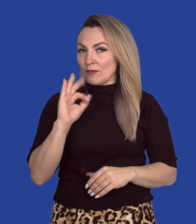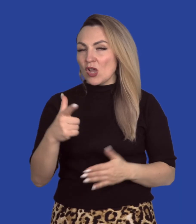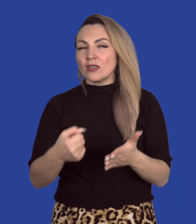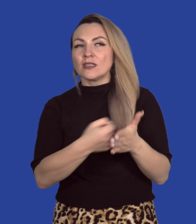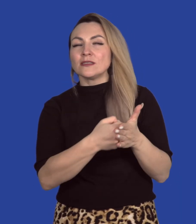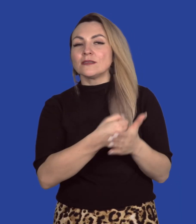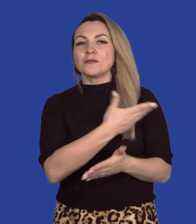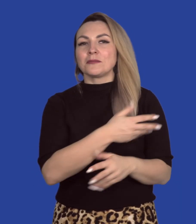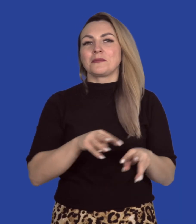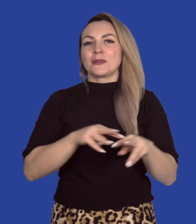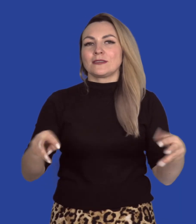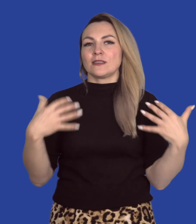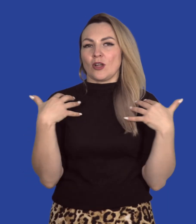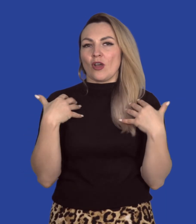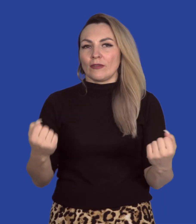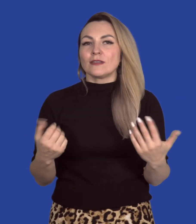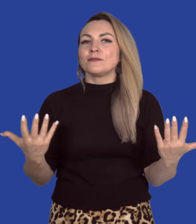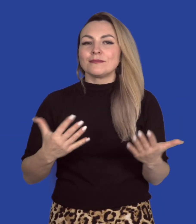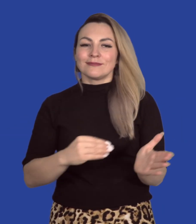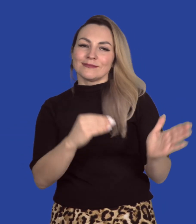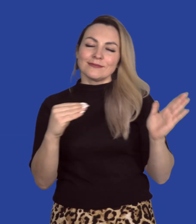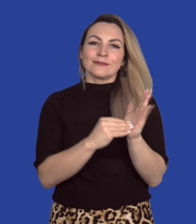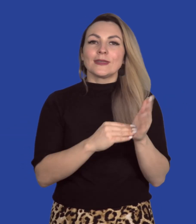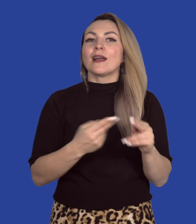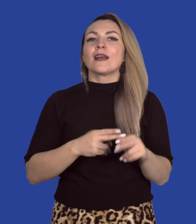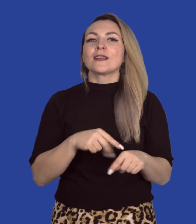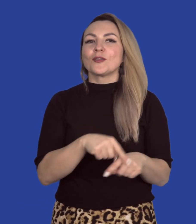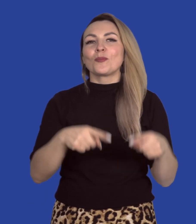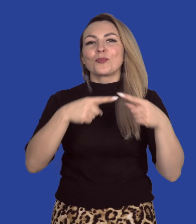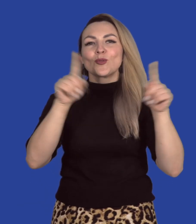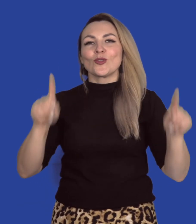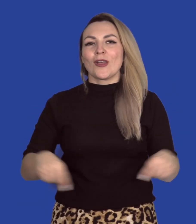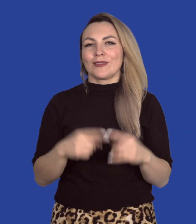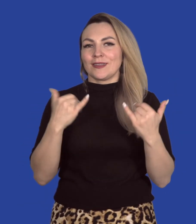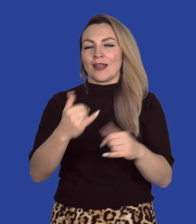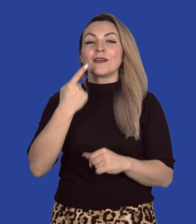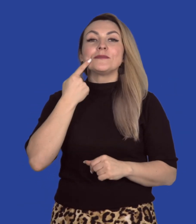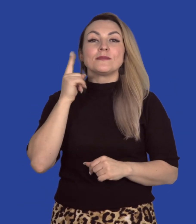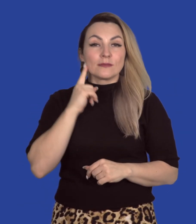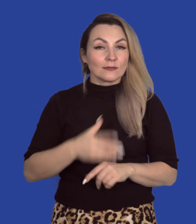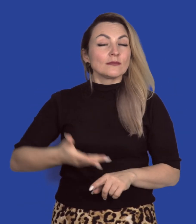12. ВОГ добился предоставления путевок для глухих.